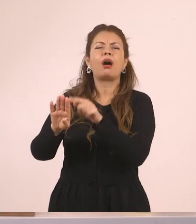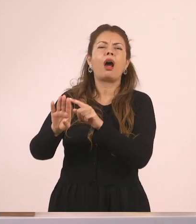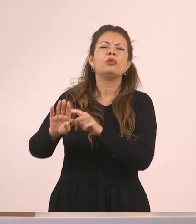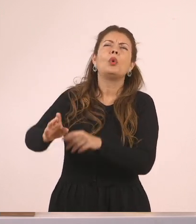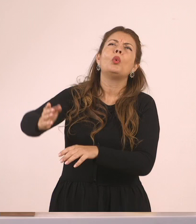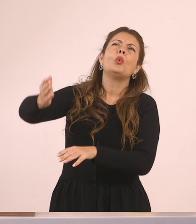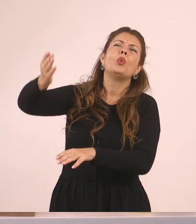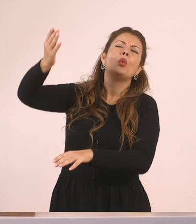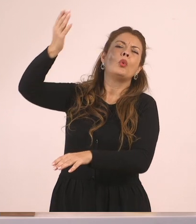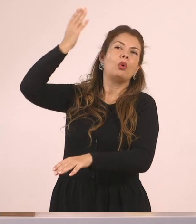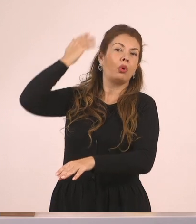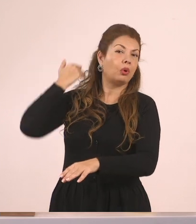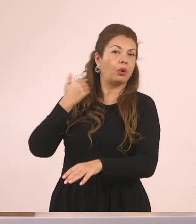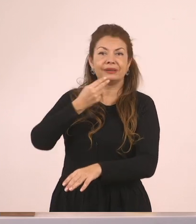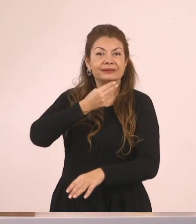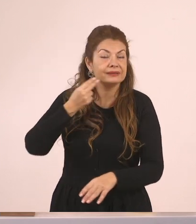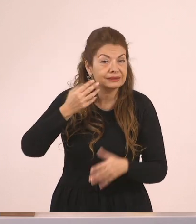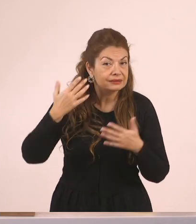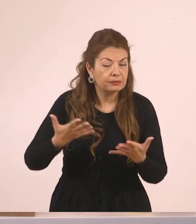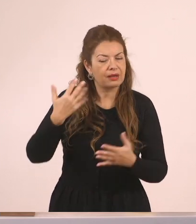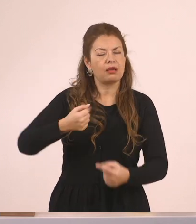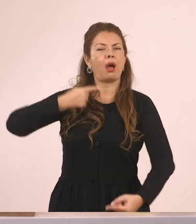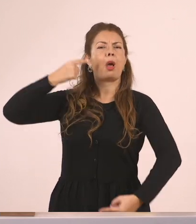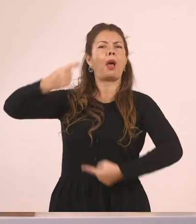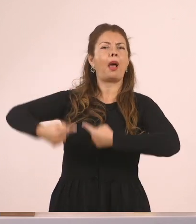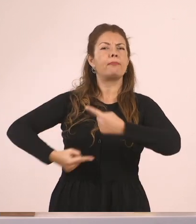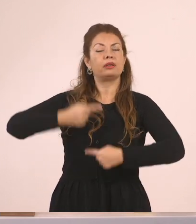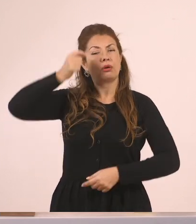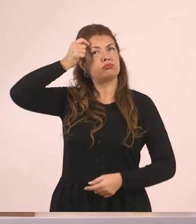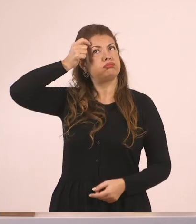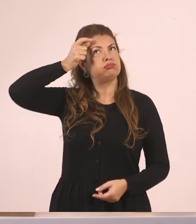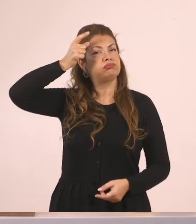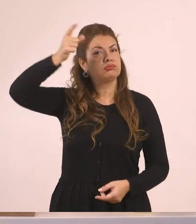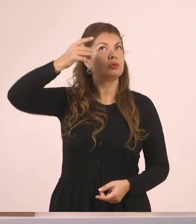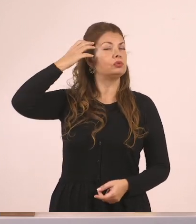στην περίπτωση αυτή το χαρτί γραφομηχανής, έχει εμπειρία και έχει και γνώση και σοφία.